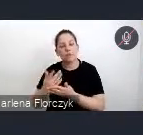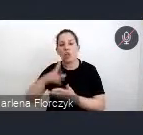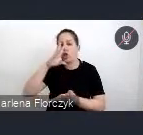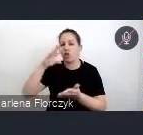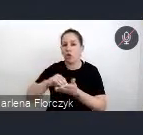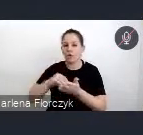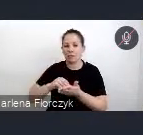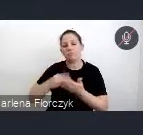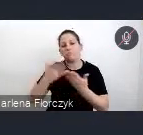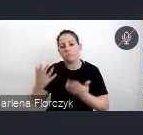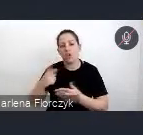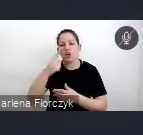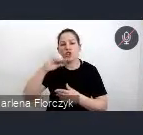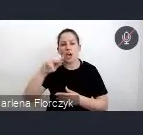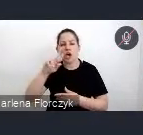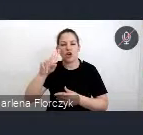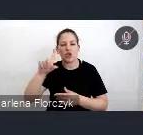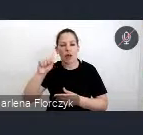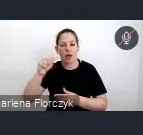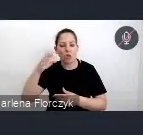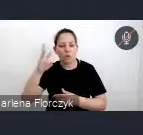między innymi Dzierżoniowa, Rawicza oraz Płocka.